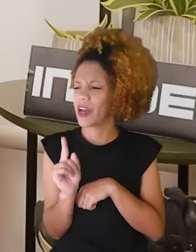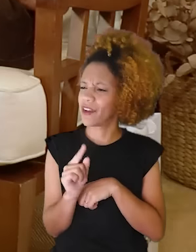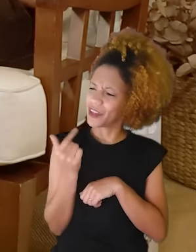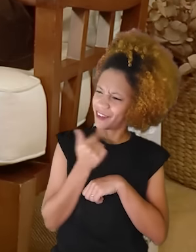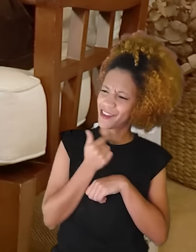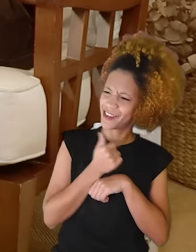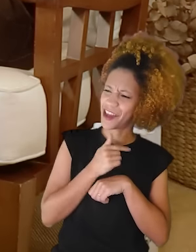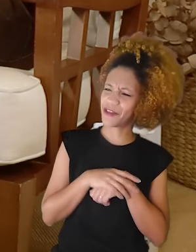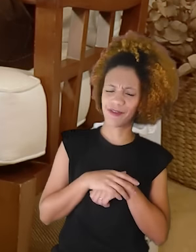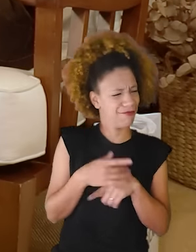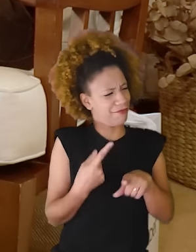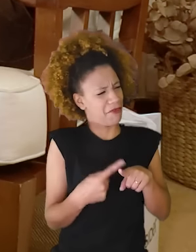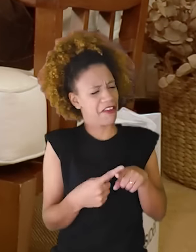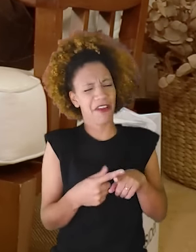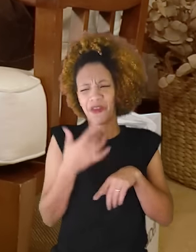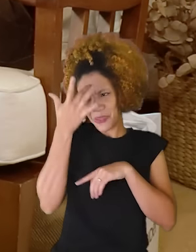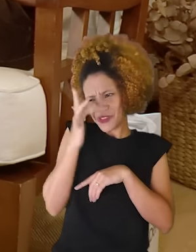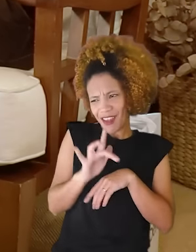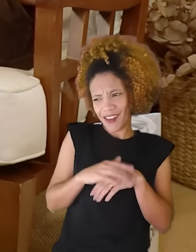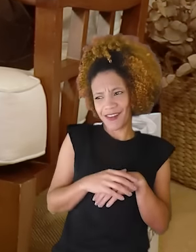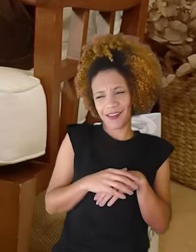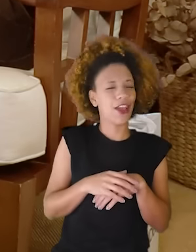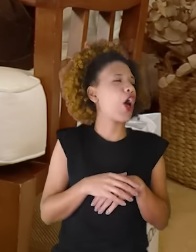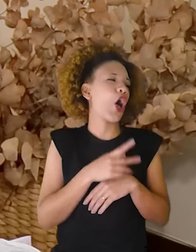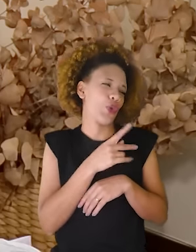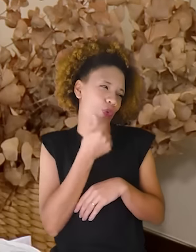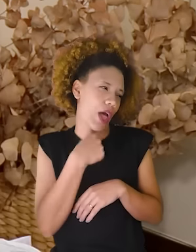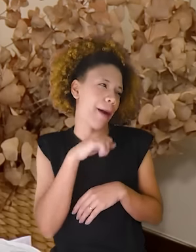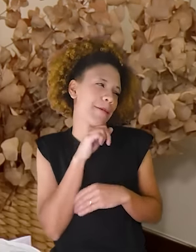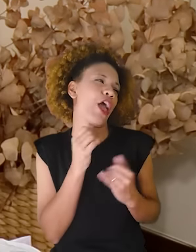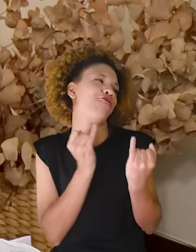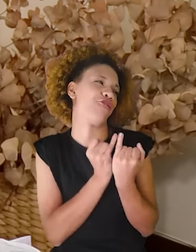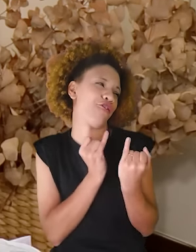engraçado né Por quê não sei se tu mais porque sua mãe é fofoqueira para [ __ ] é minha mãe é